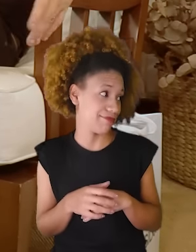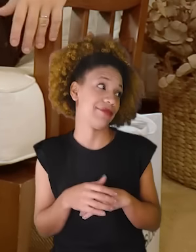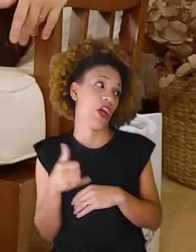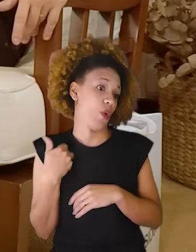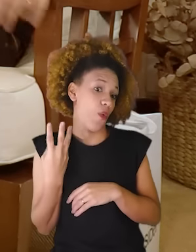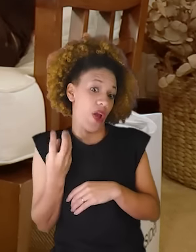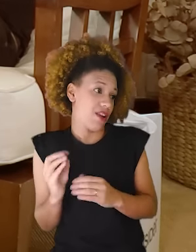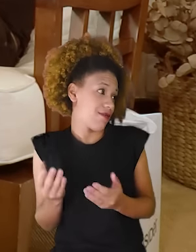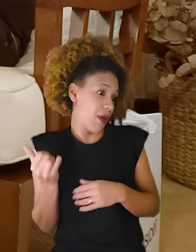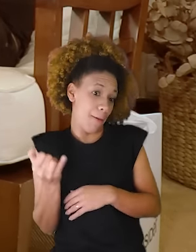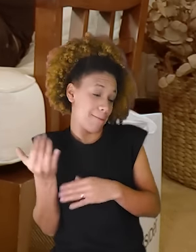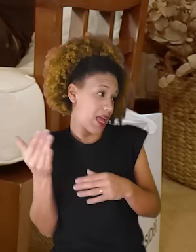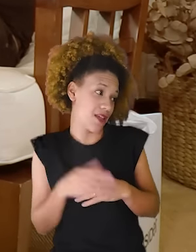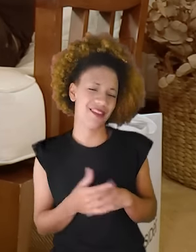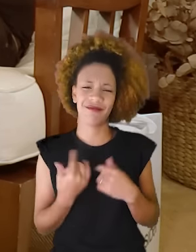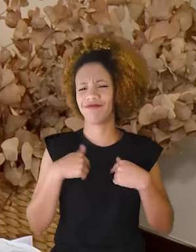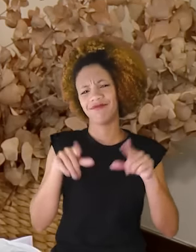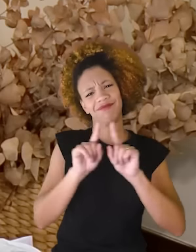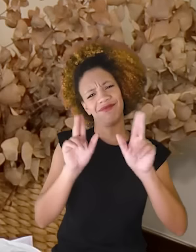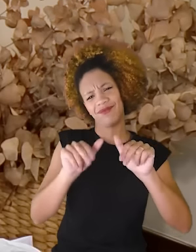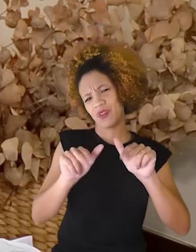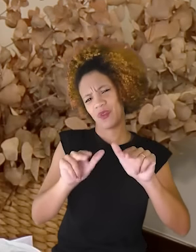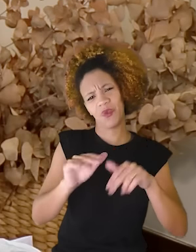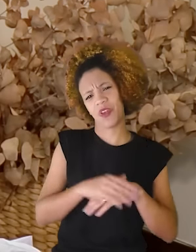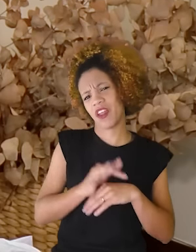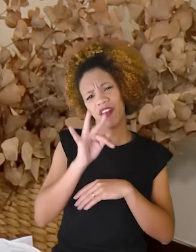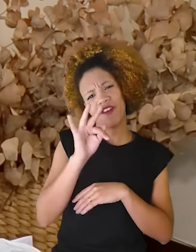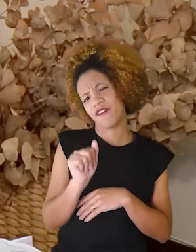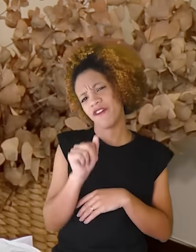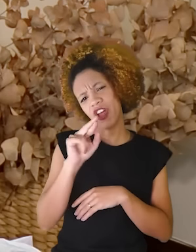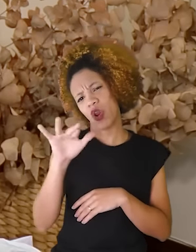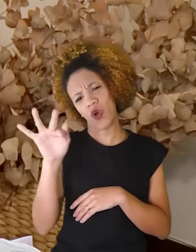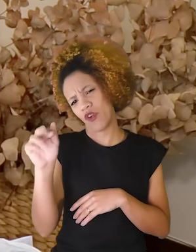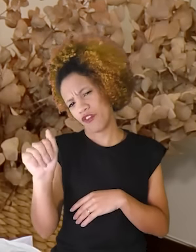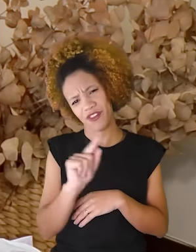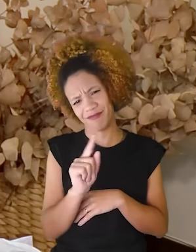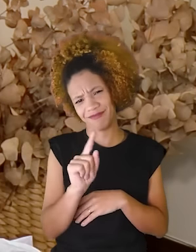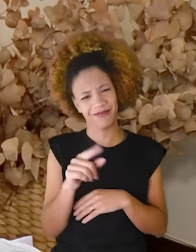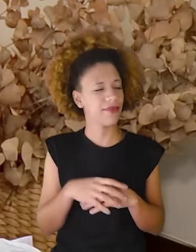Merda Imagina eu não posso não me chame nunca pra farofa Mas tu curtas essas paradas assim de porque